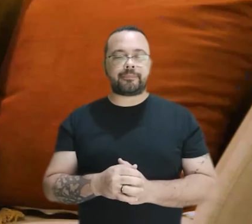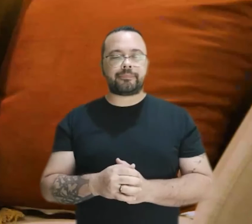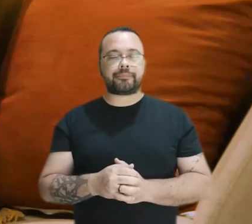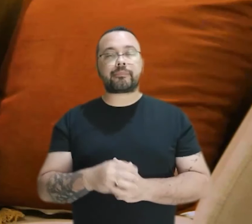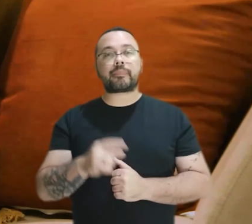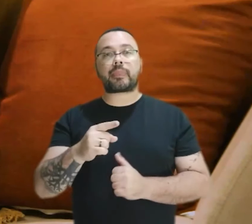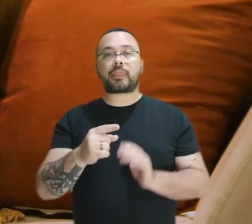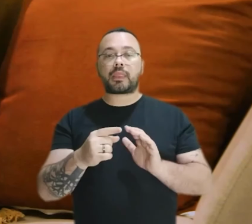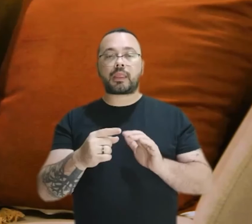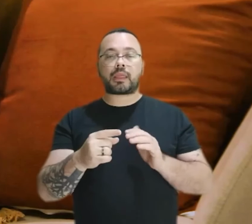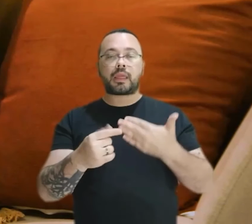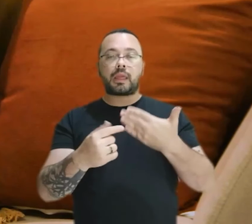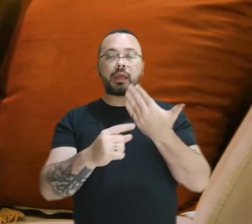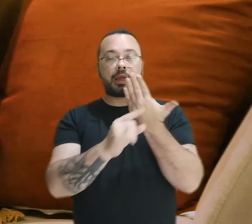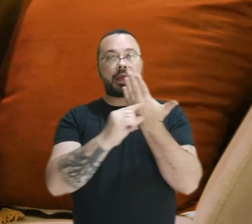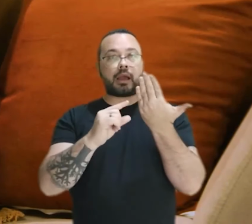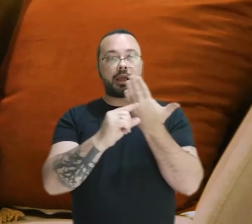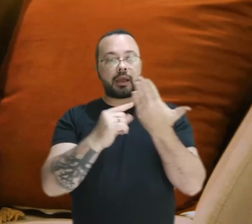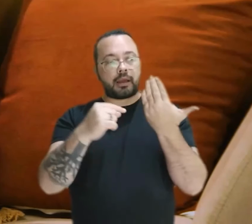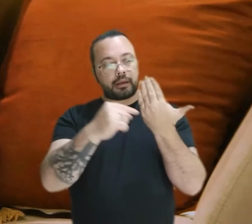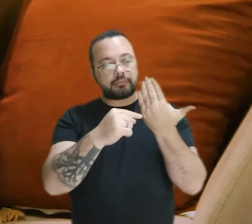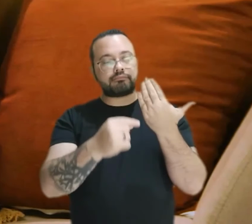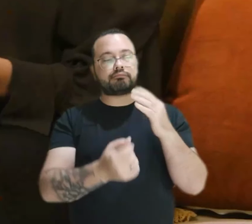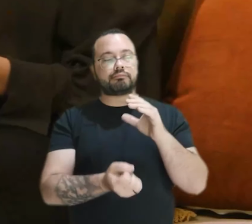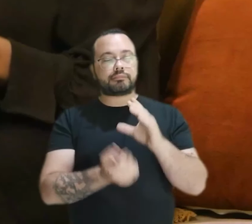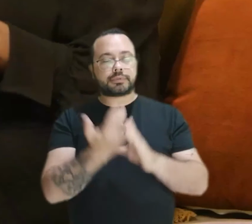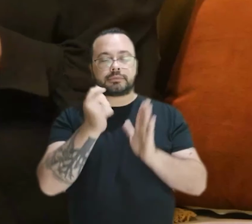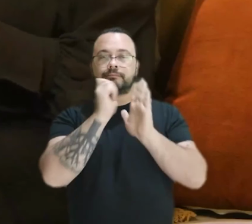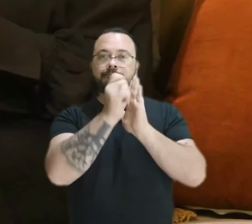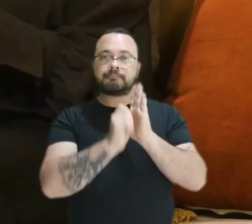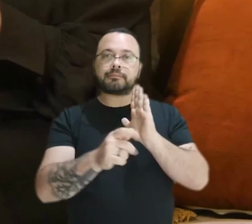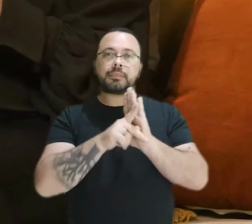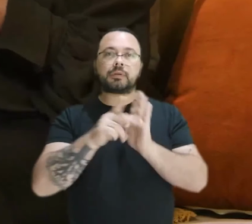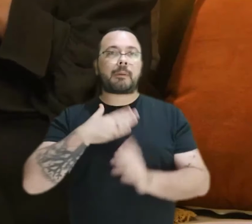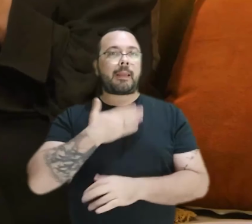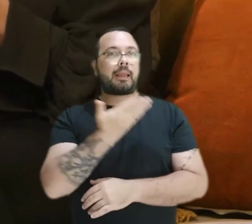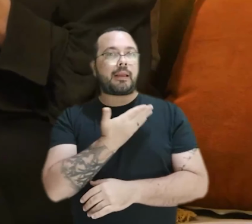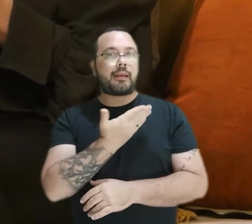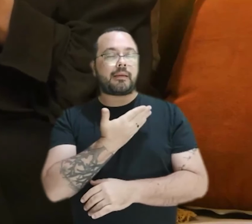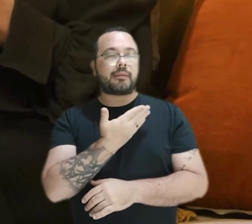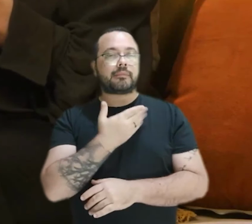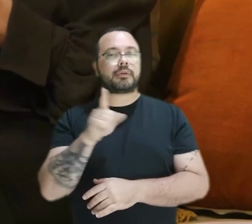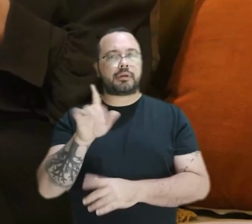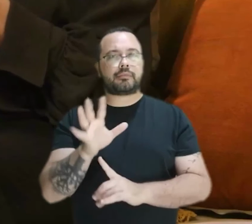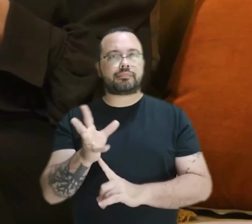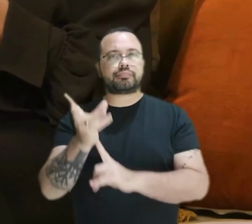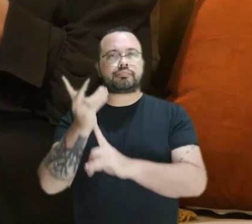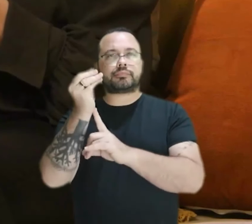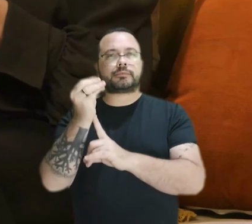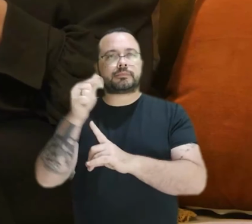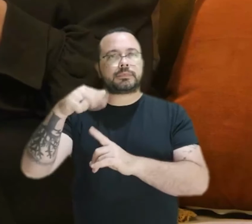Essa capa foi feita, pro livro, por uma grande amiga minha, que é uma artista, aqui de São Paulo,